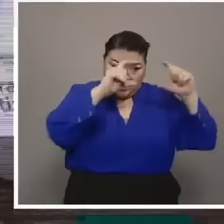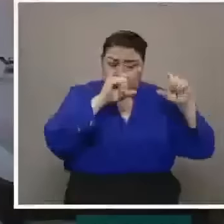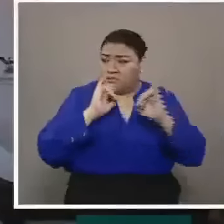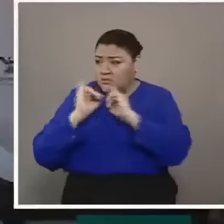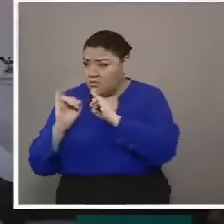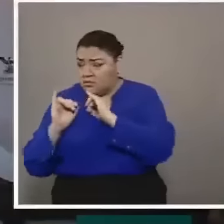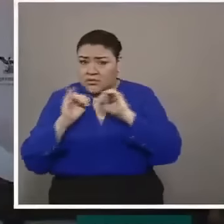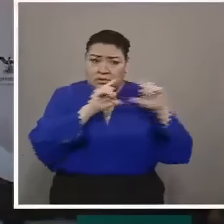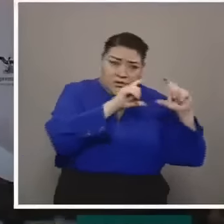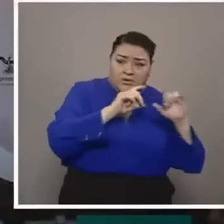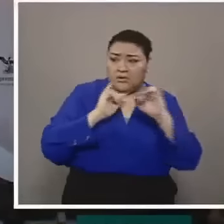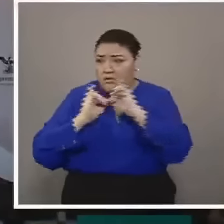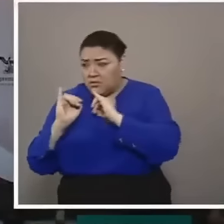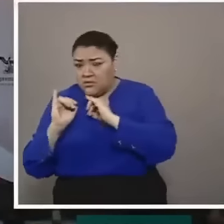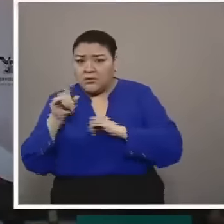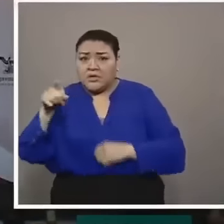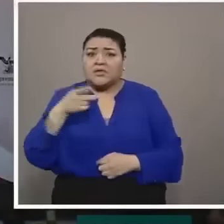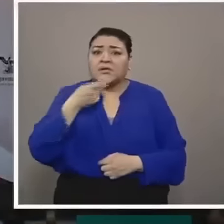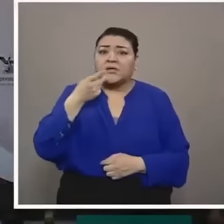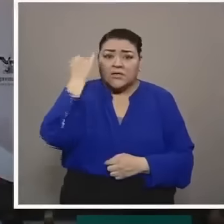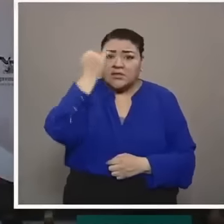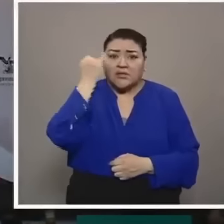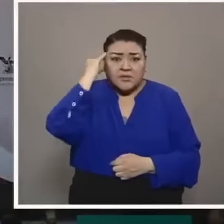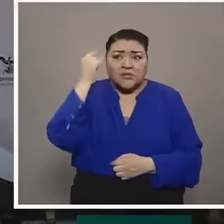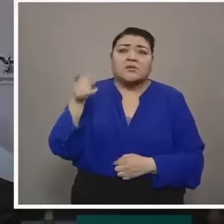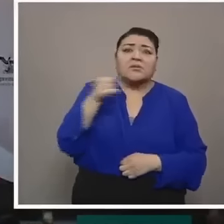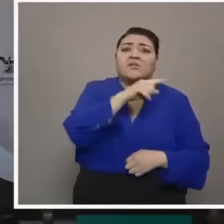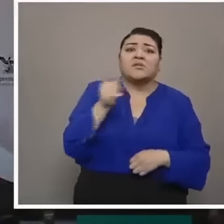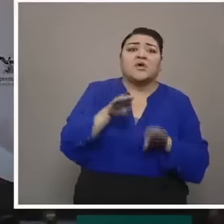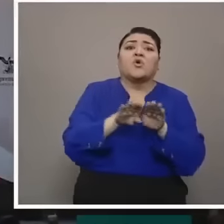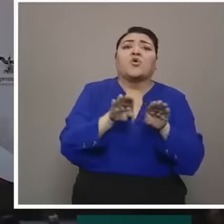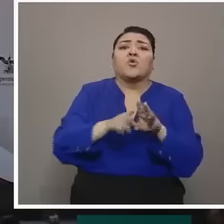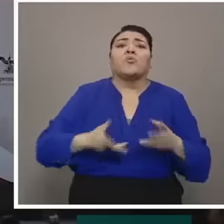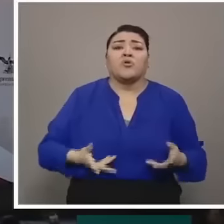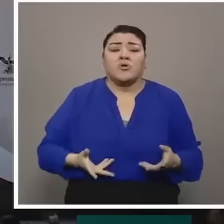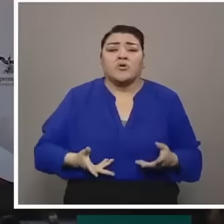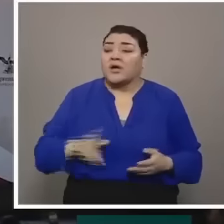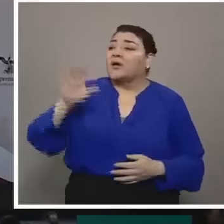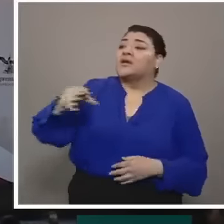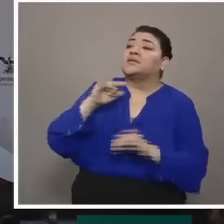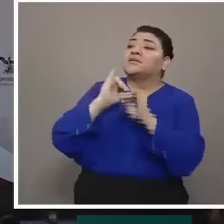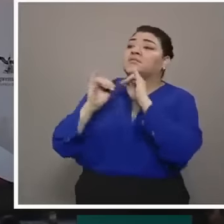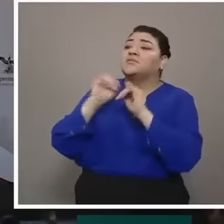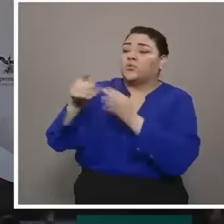traducción o como hacemos? Yo creo que nuestros traductores si le prestan ahí papel y pluma para